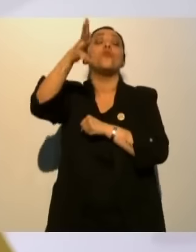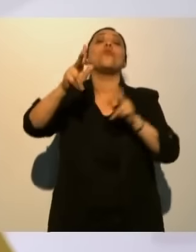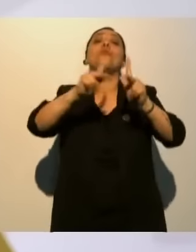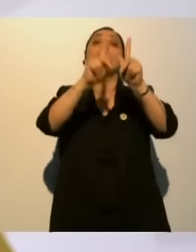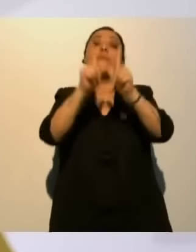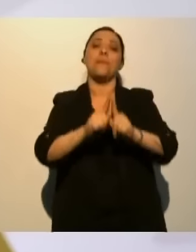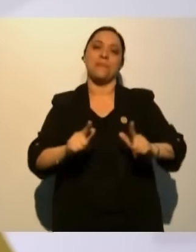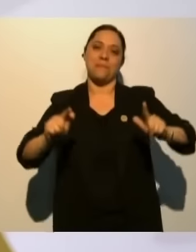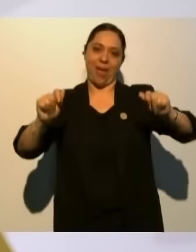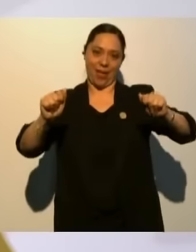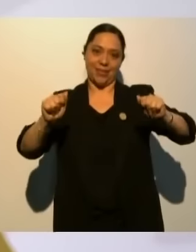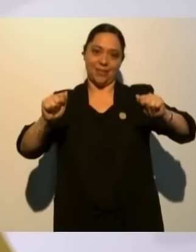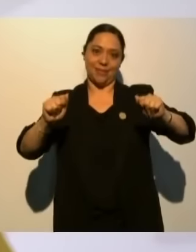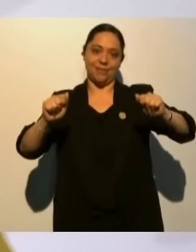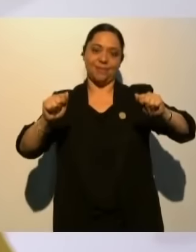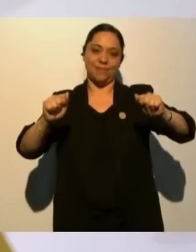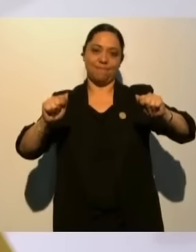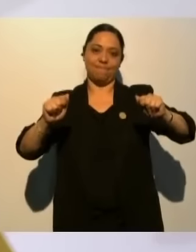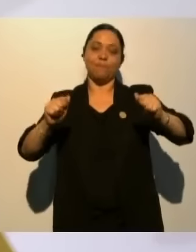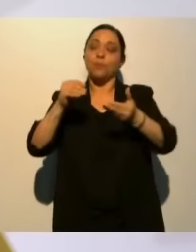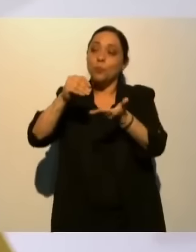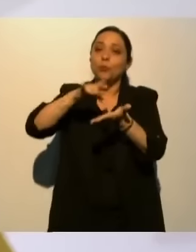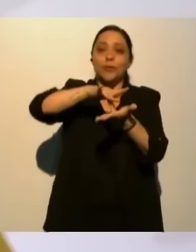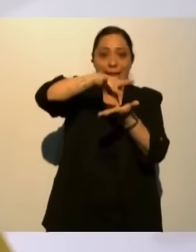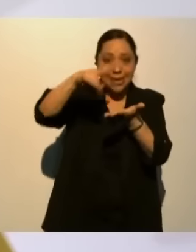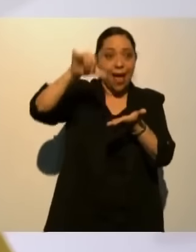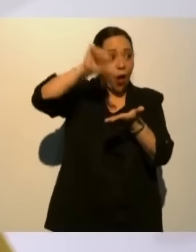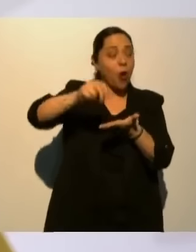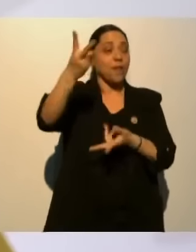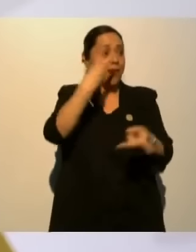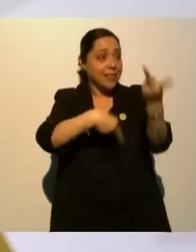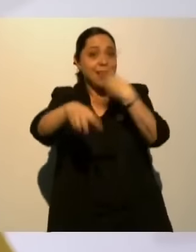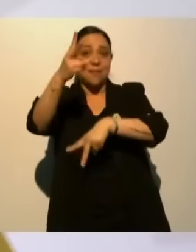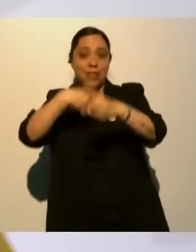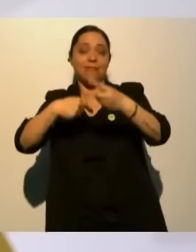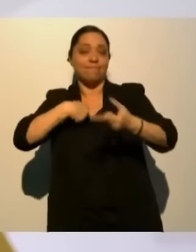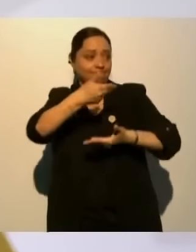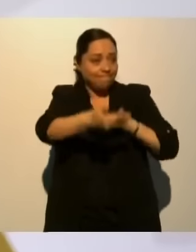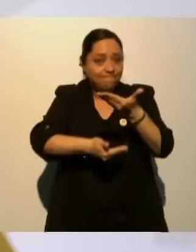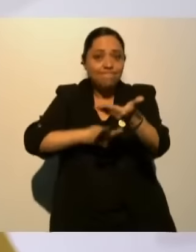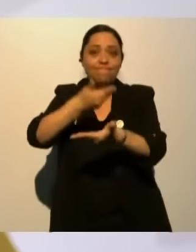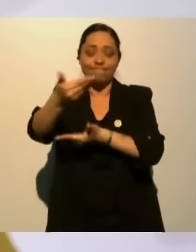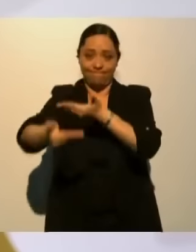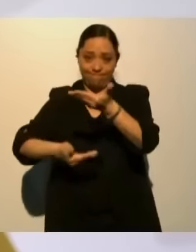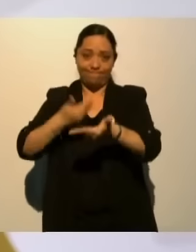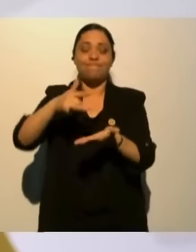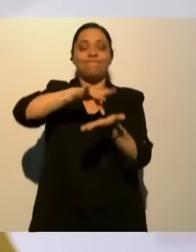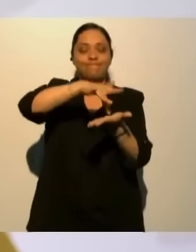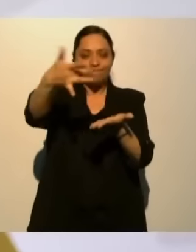para servirle Muchas gracias por su presencia gracias que nos permiten servirles y trabajar para